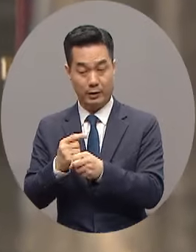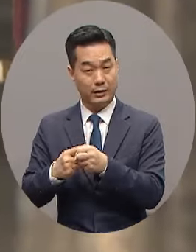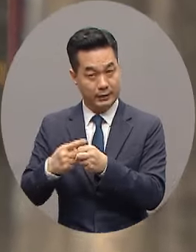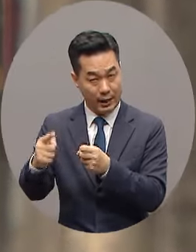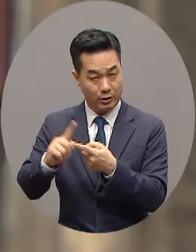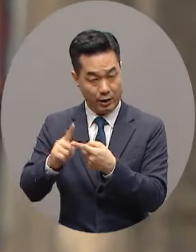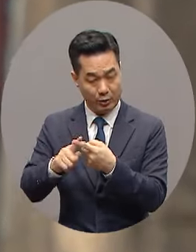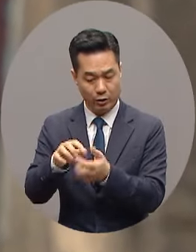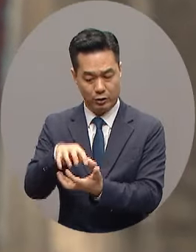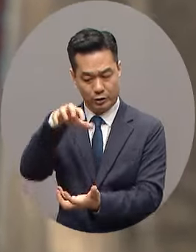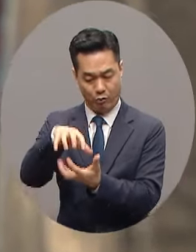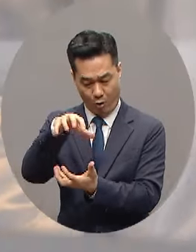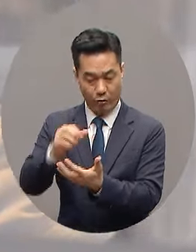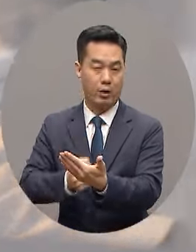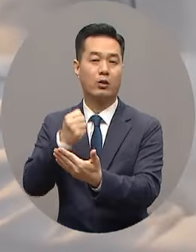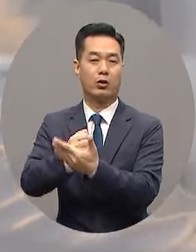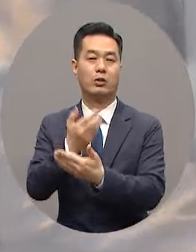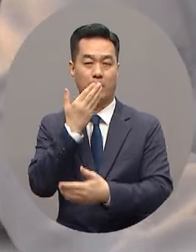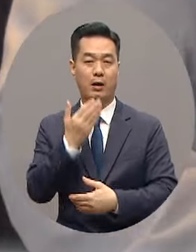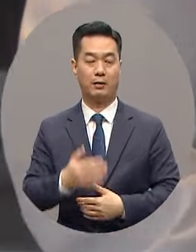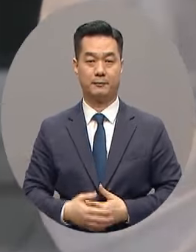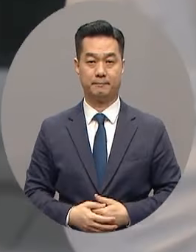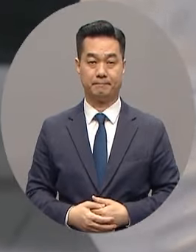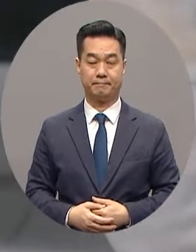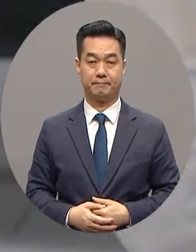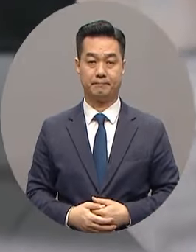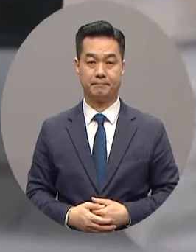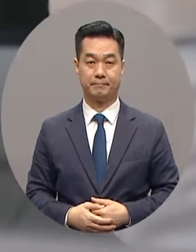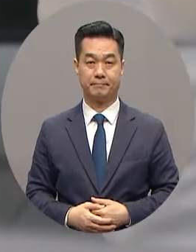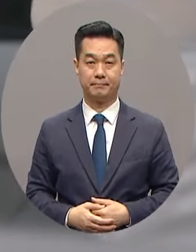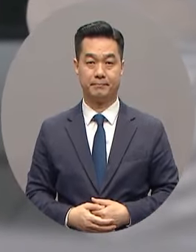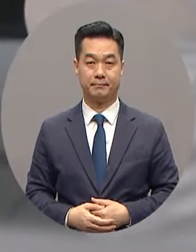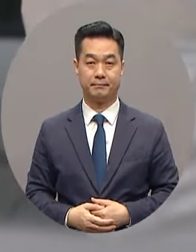내년도 대학별 교수의 증원 규모를 결정할 계획이라고도 밝혔습니다. MBC 뉴스 박소희입니다.